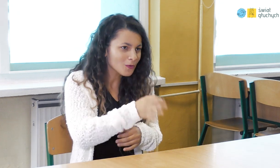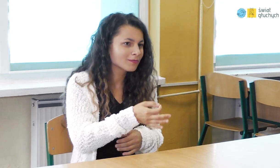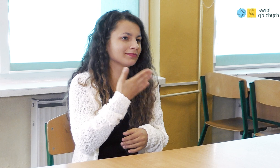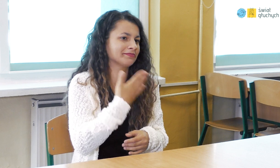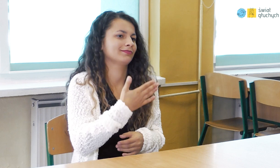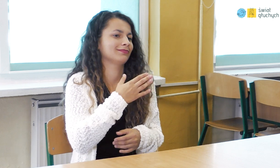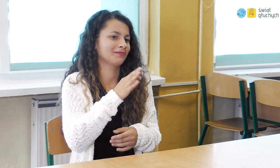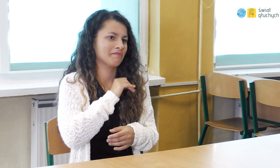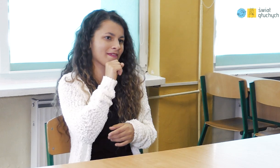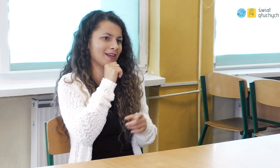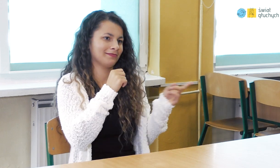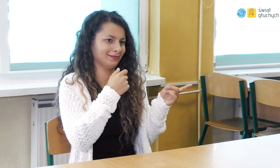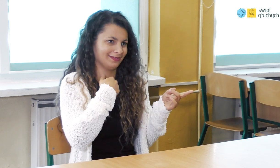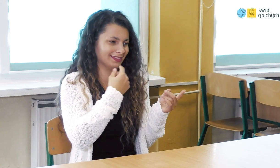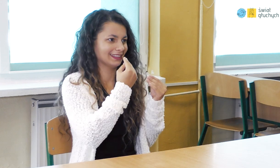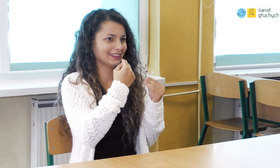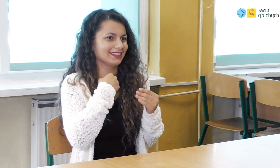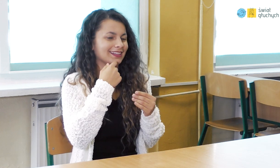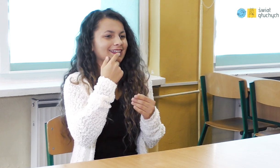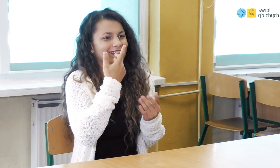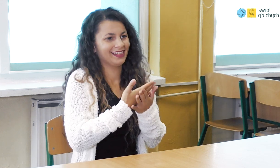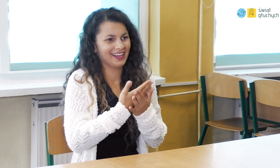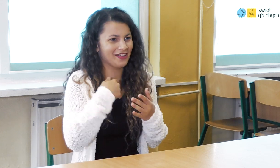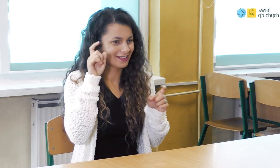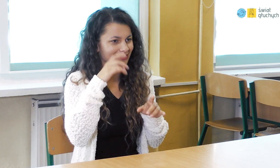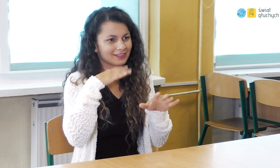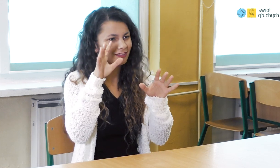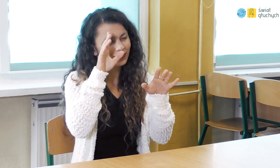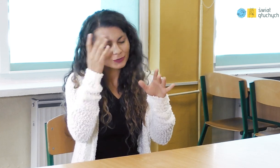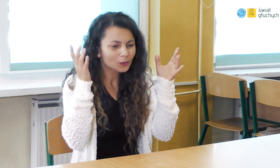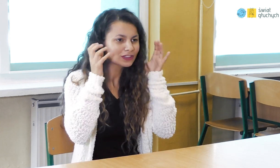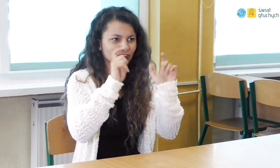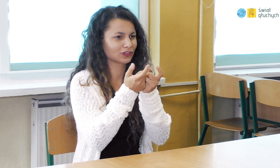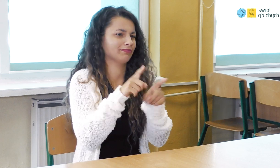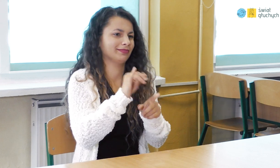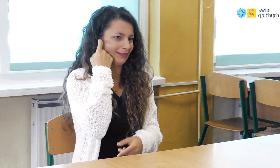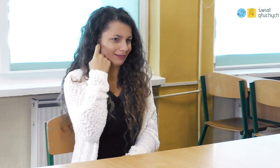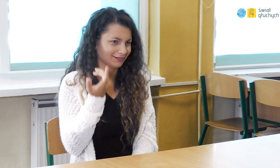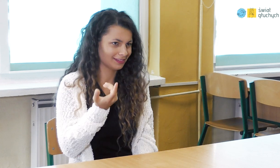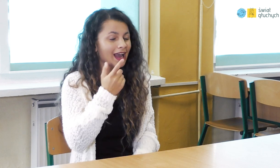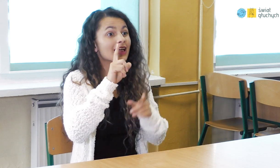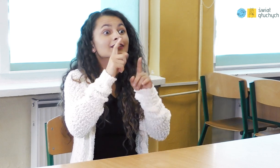Dobrze mówię dzięki mojej babci. W aparatach słyszę tak jak słyszący.